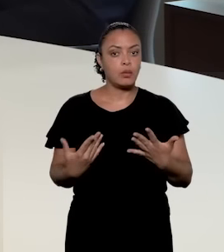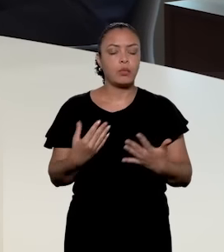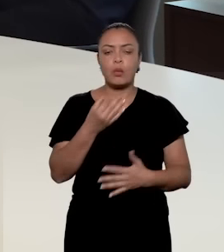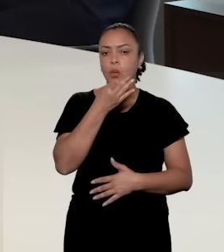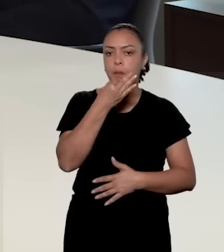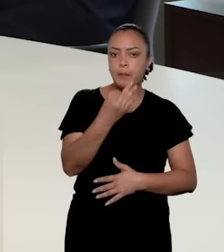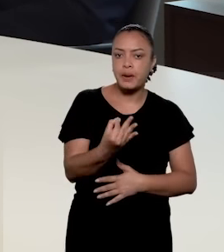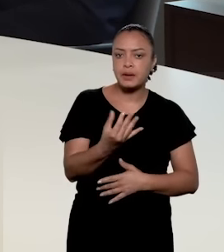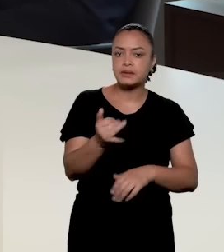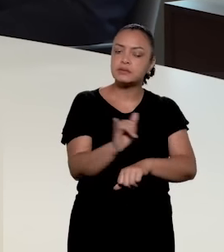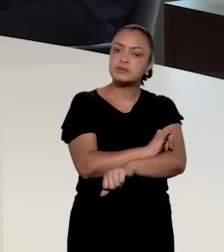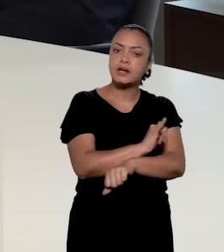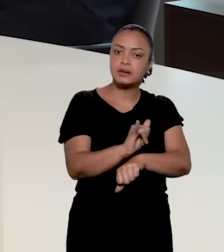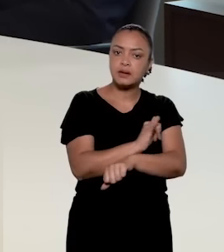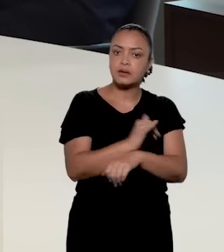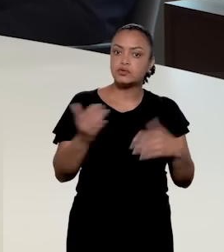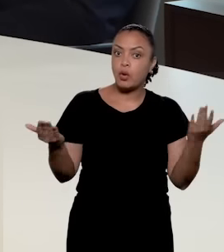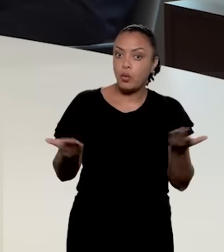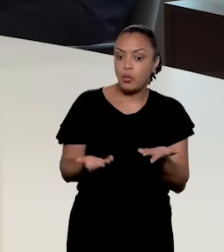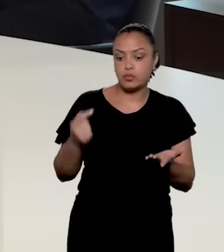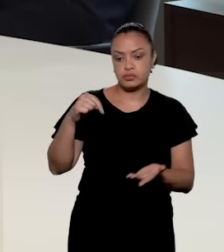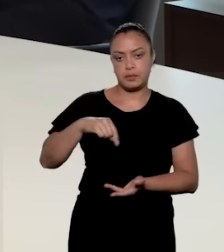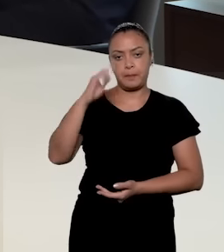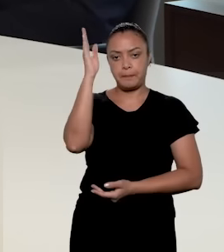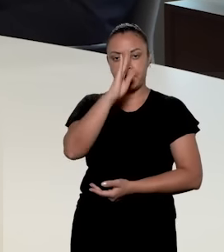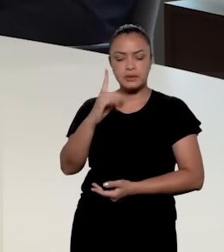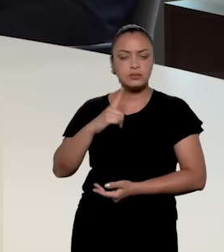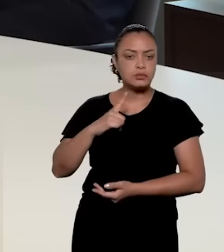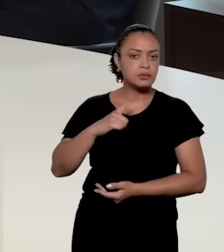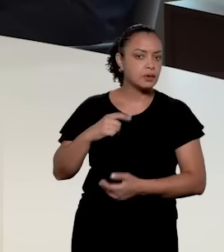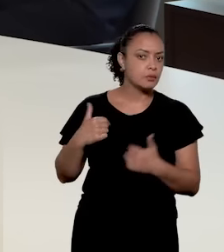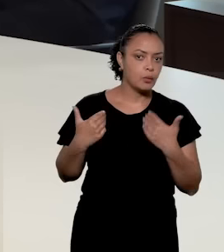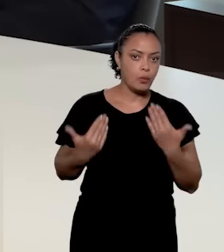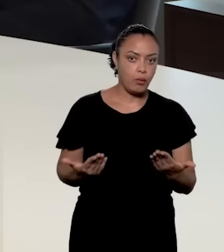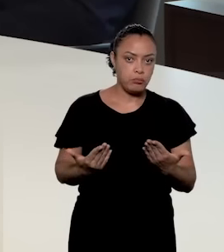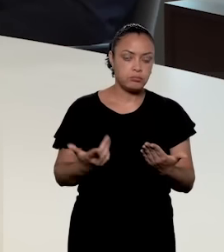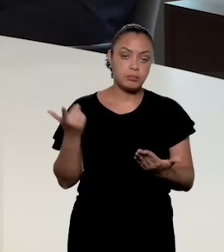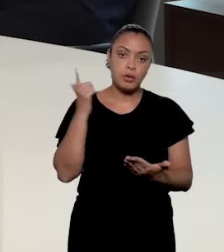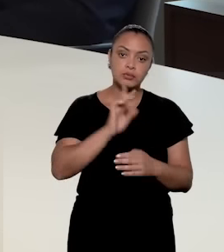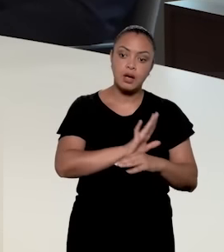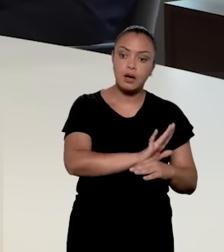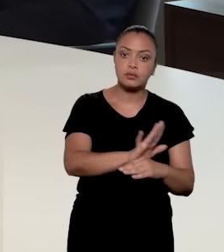quais são as estratégias adotadas hoje no Brasil para conciliar esse crescimento de produção de